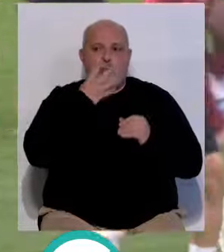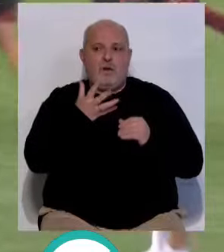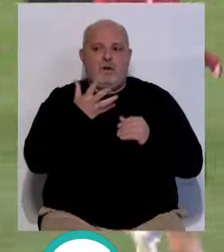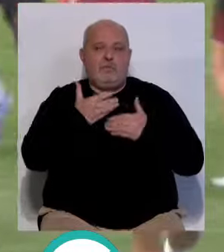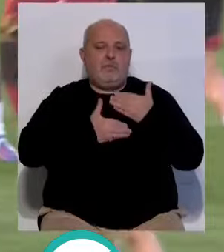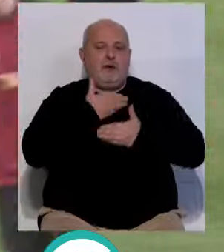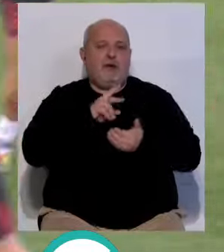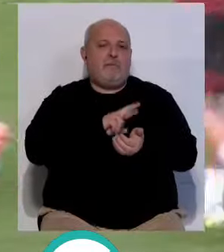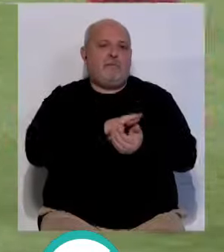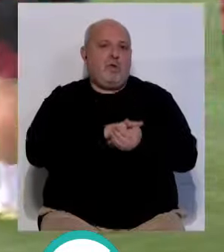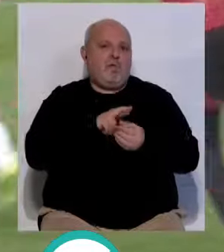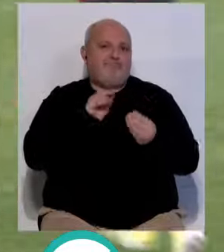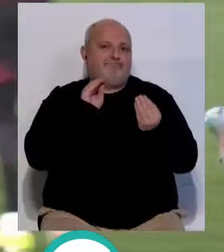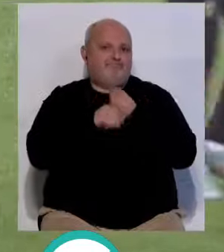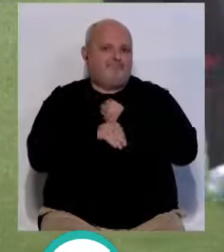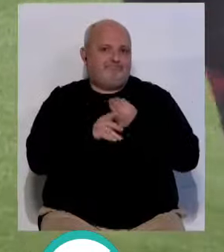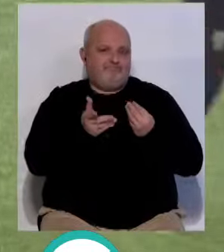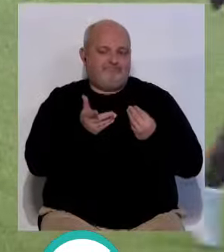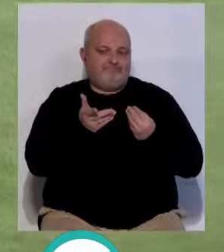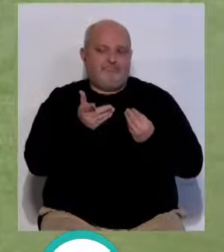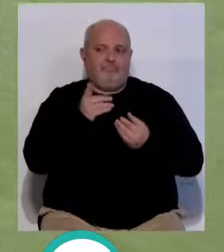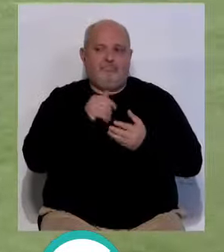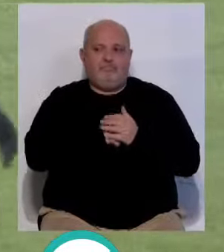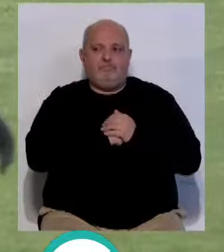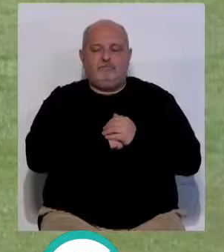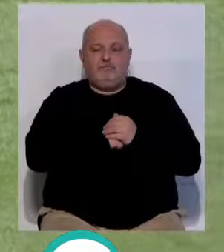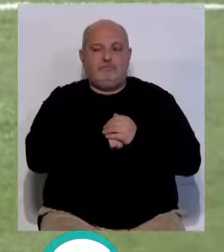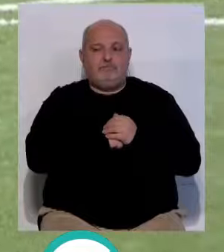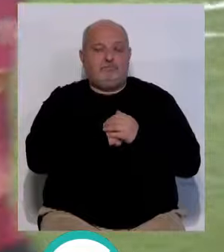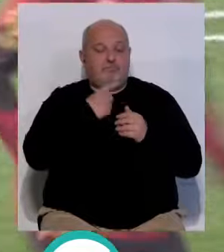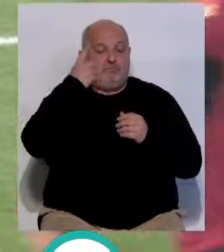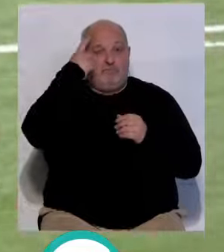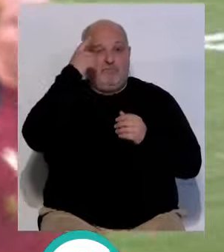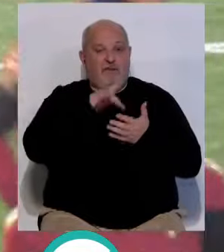el rendimiento no ha sido no ha sido el acorde yo recuerdo que lo aficionado el día que ficharon a